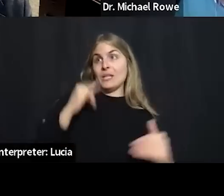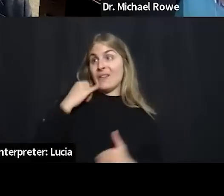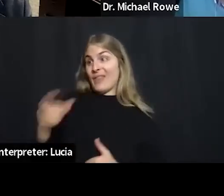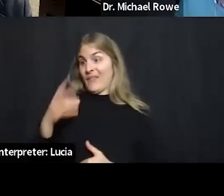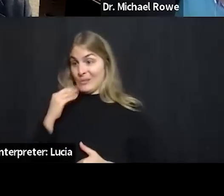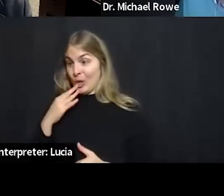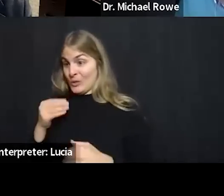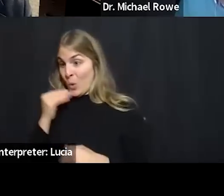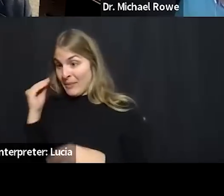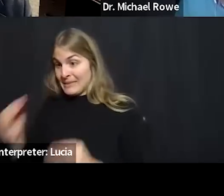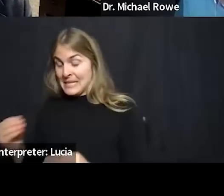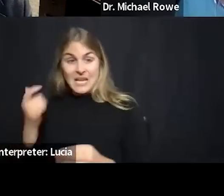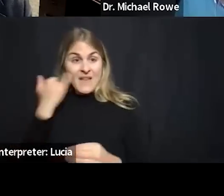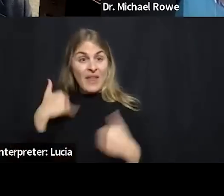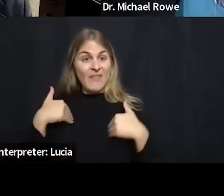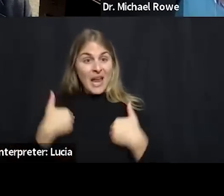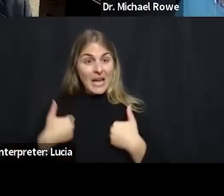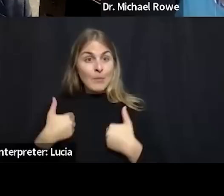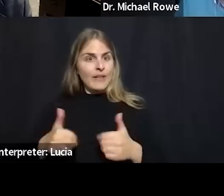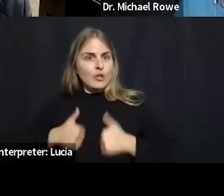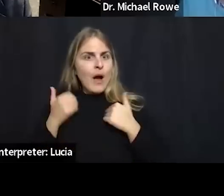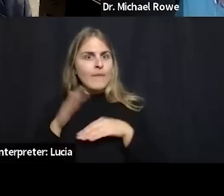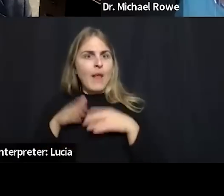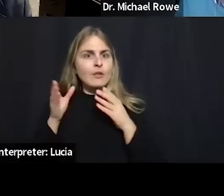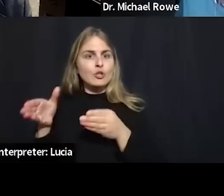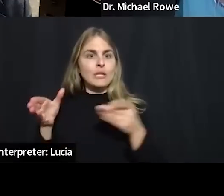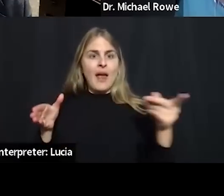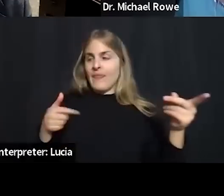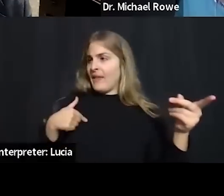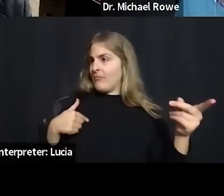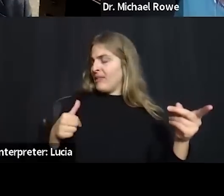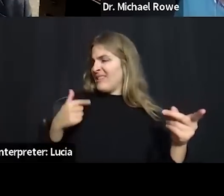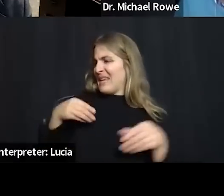que les ha ayudado a sobrevivir en la calle y de repente les dicen que no pueden llevar ese animal a un refugio